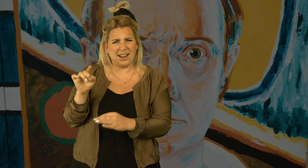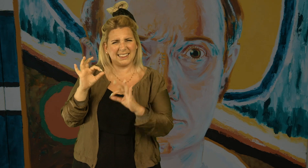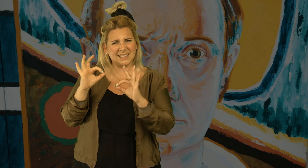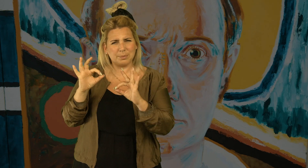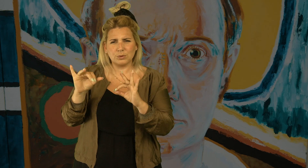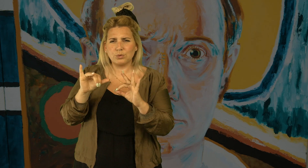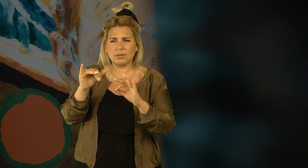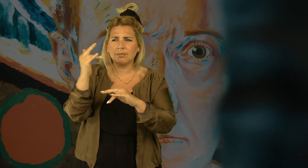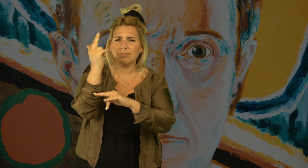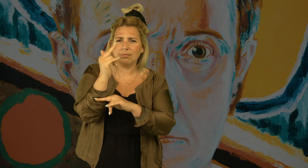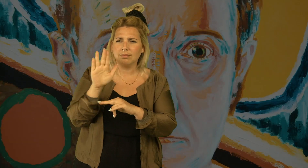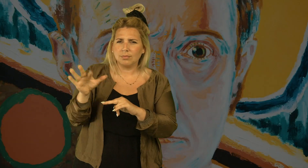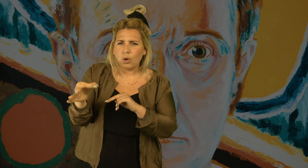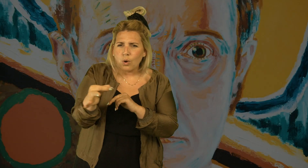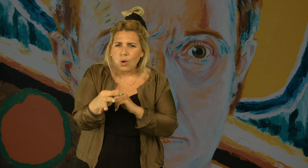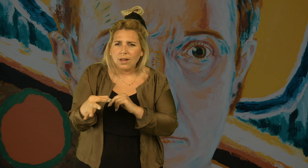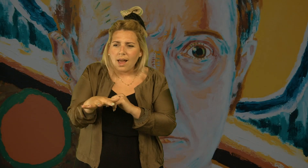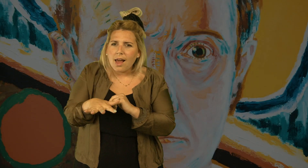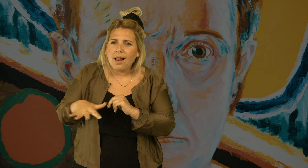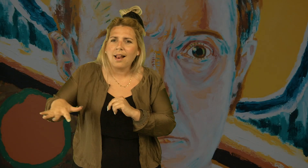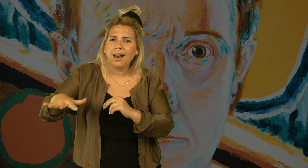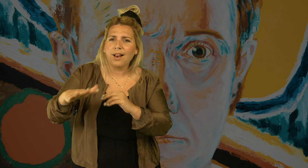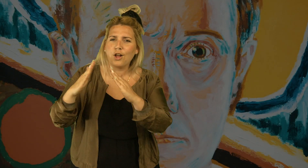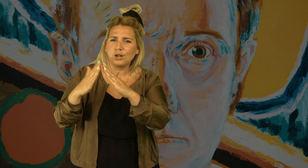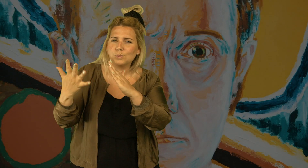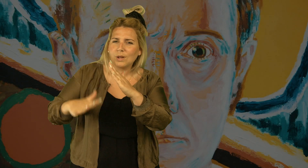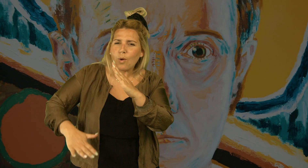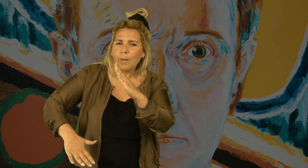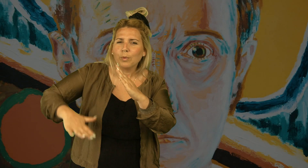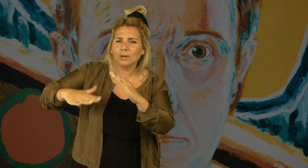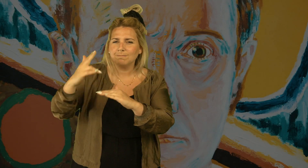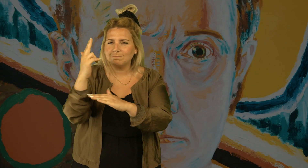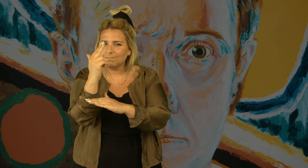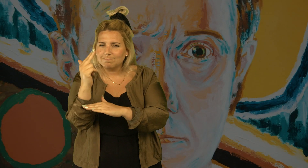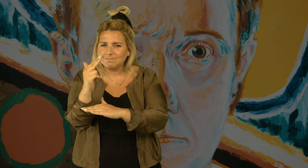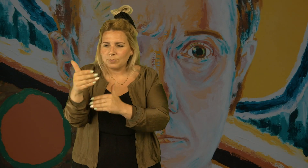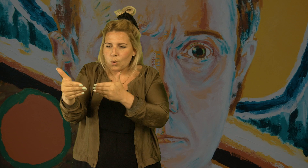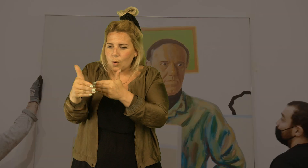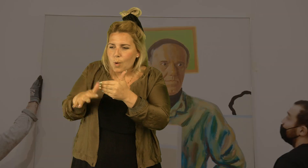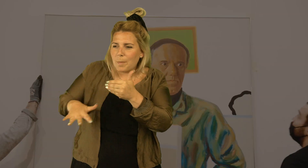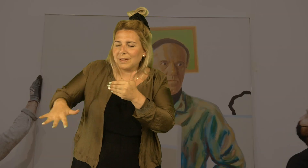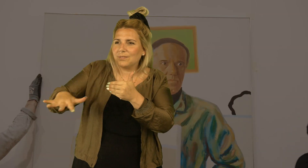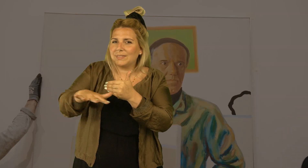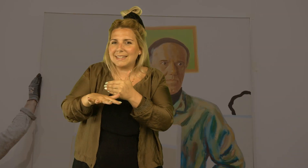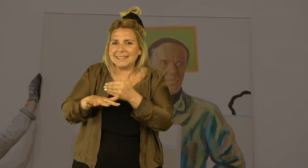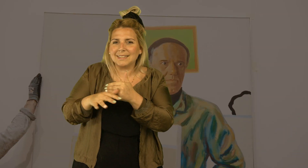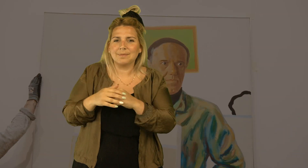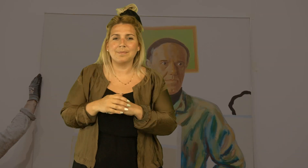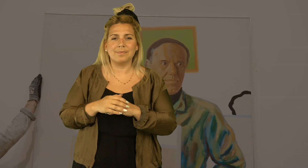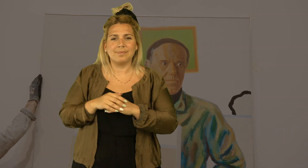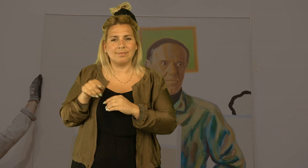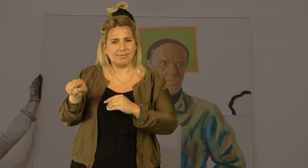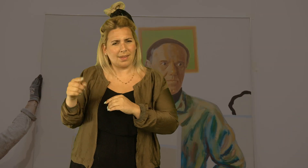hij is een lokale artiest en schildert en tekent zijn nabije omgeving.